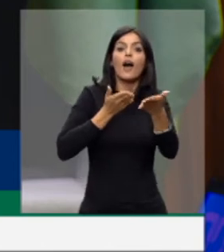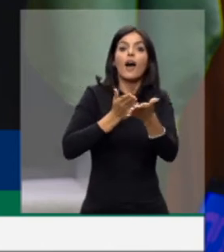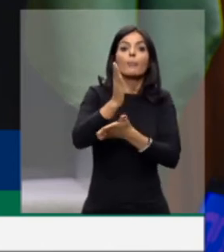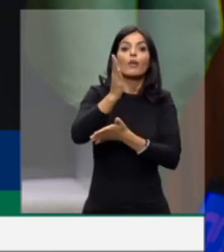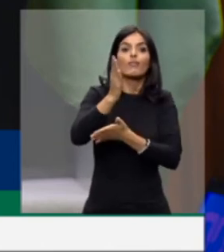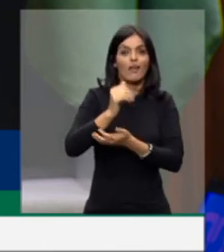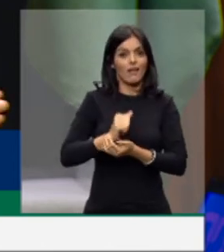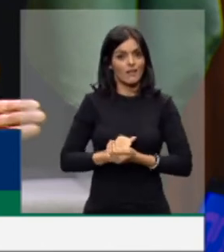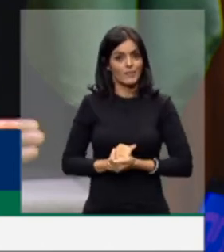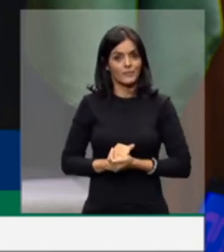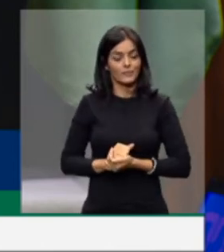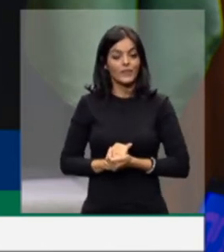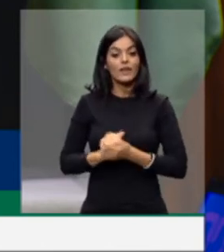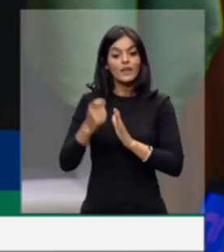HISTÓRICO, É DE JUNTAR E